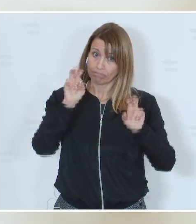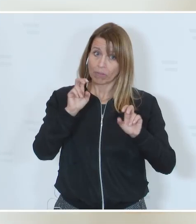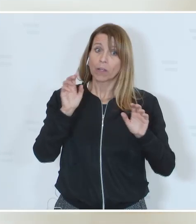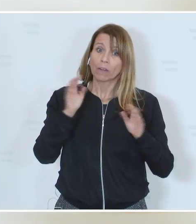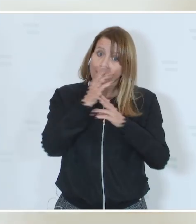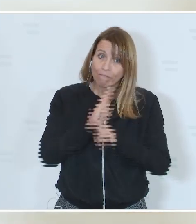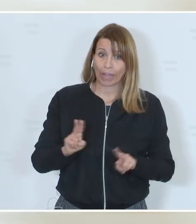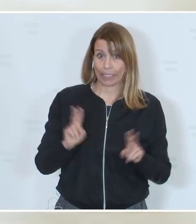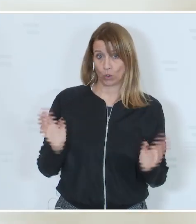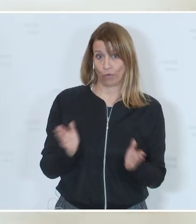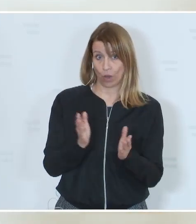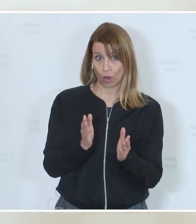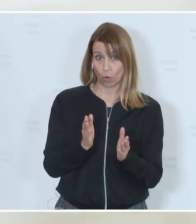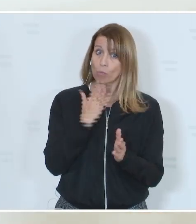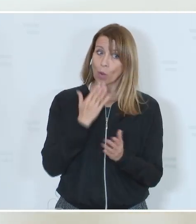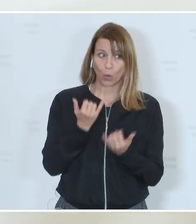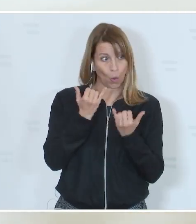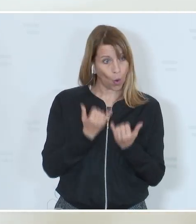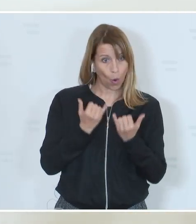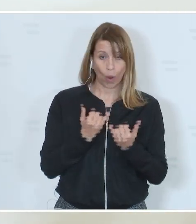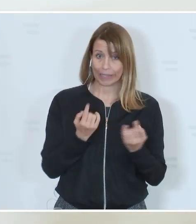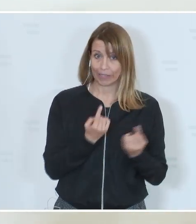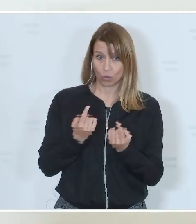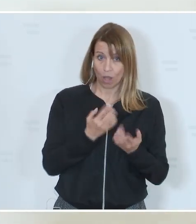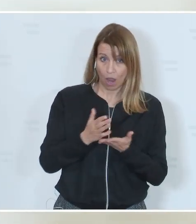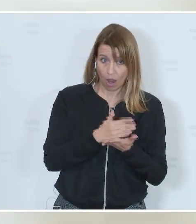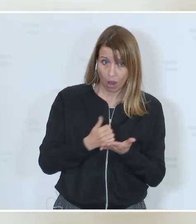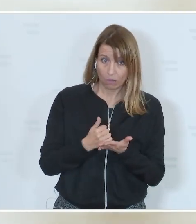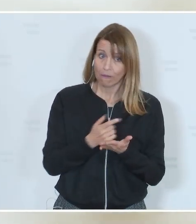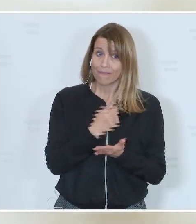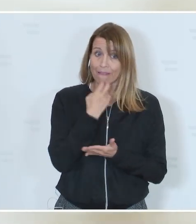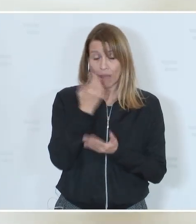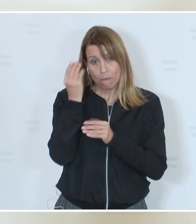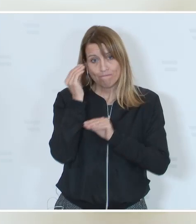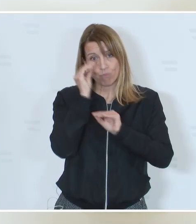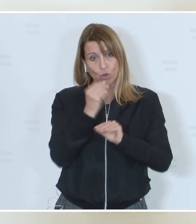ich jetzt auch diese Gelegenheit ergreifen, unsere Botschaft, die Botschaft von Malta,